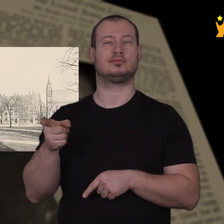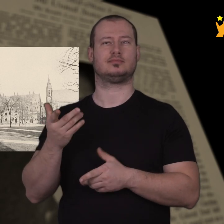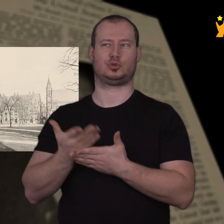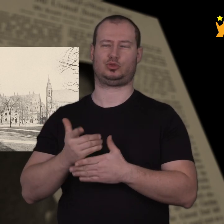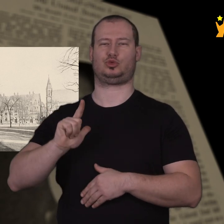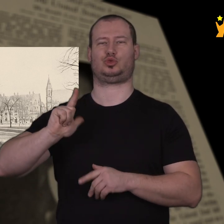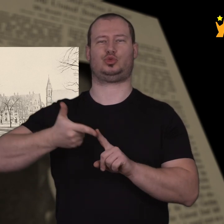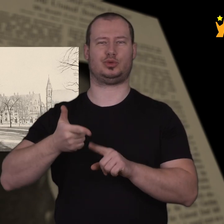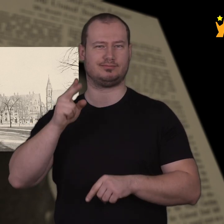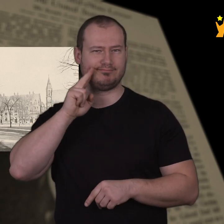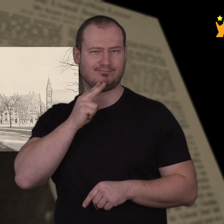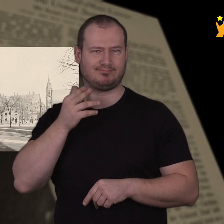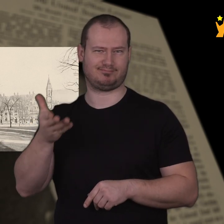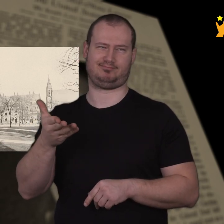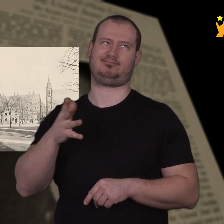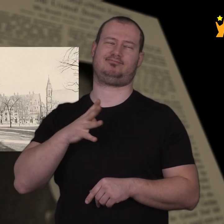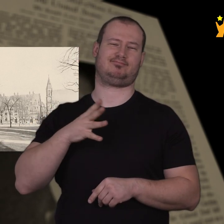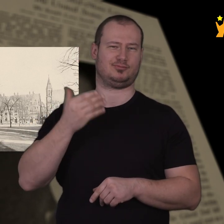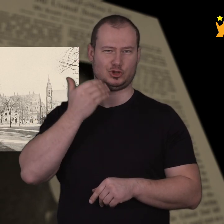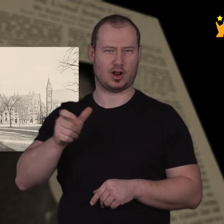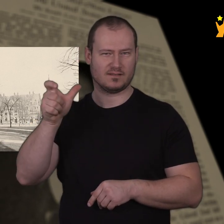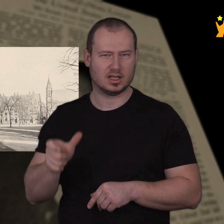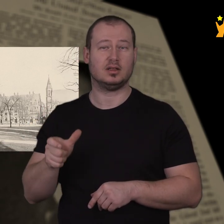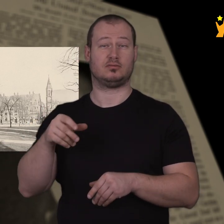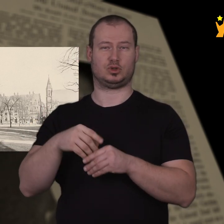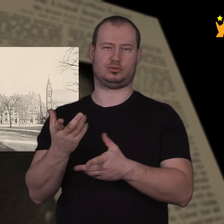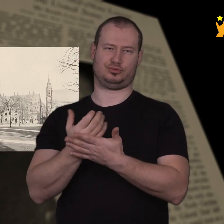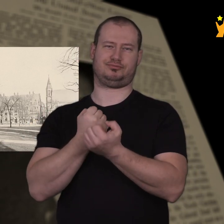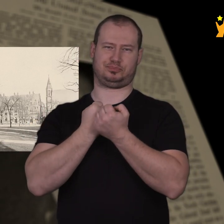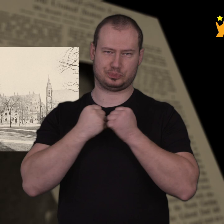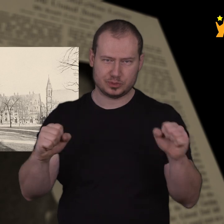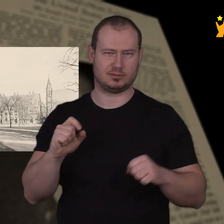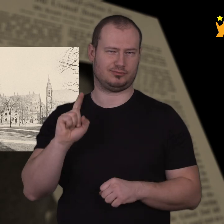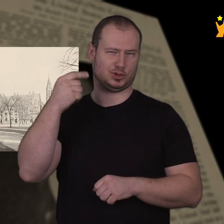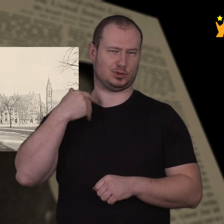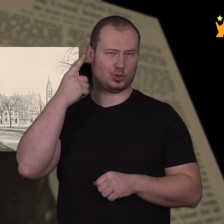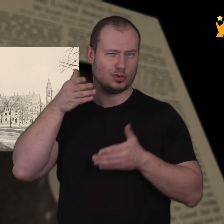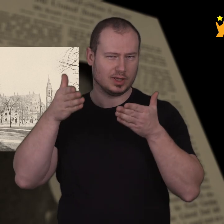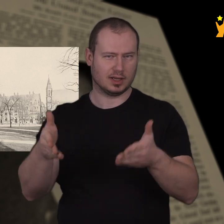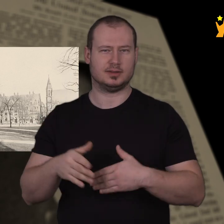Stal sa druhým úspešným nepočujúcim človekom s vysokoškolským vzdelaním.